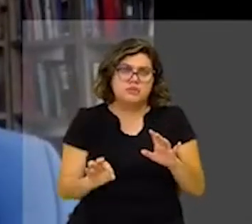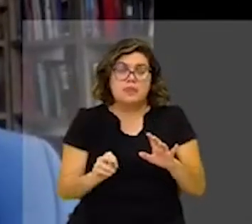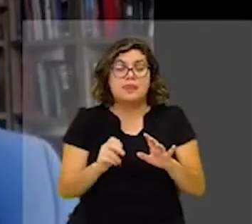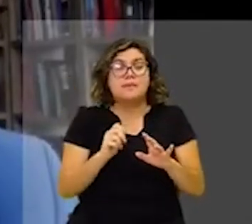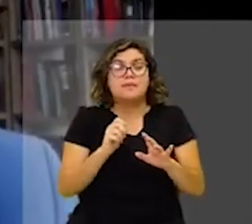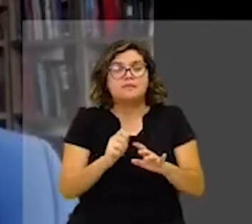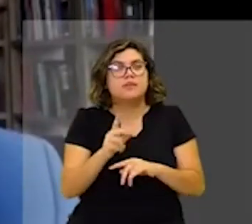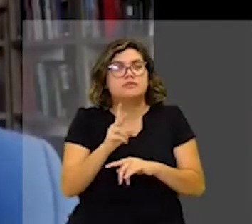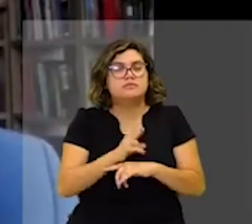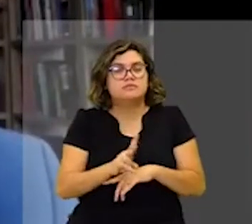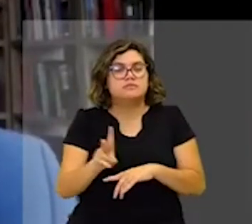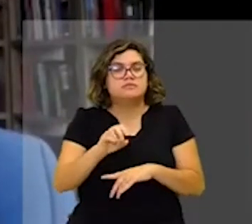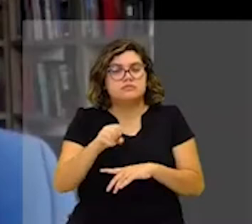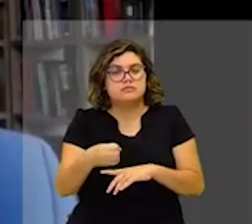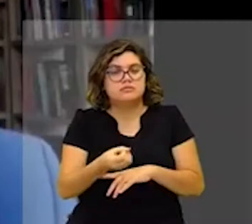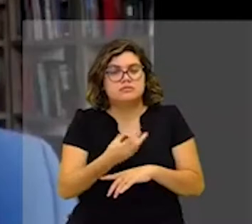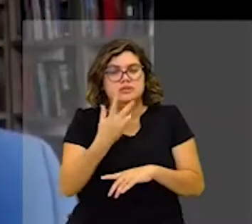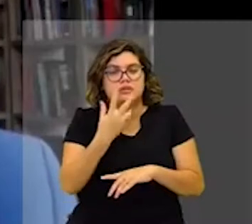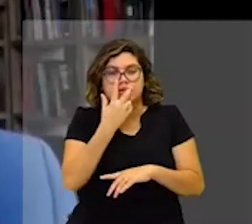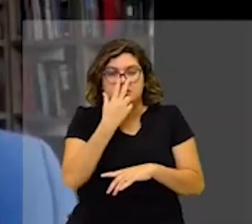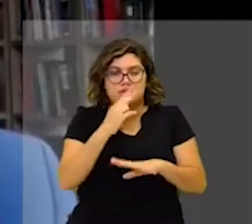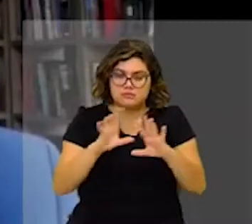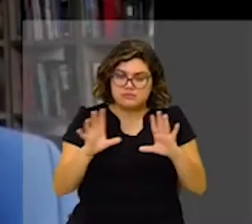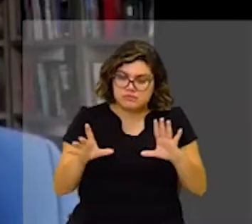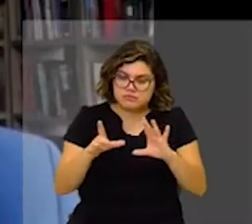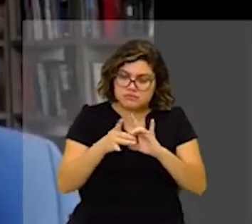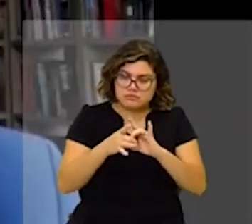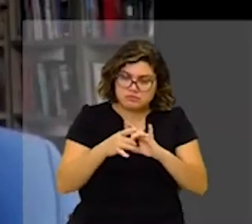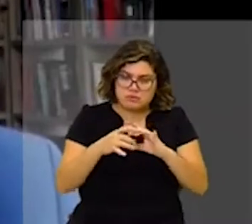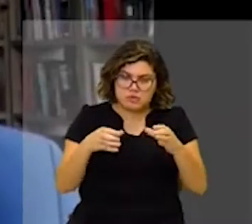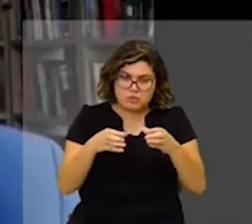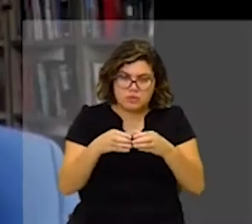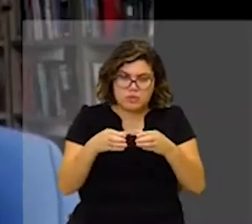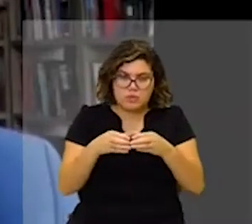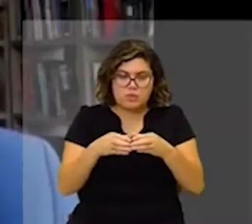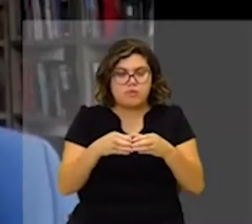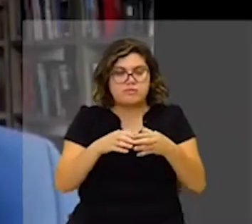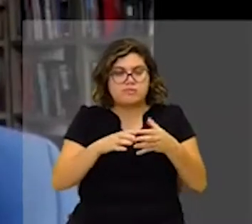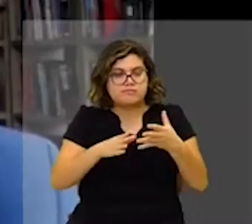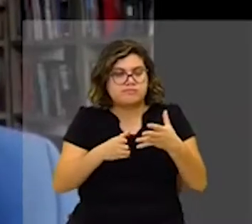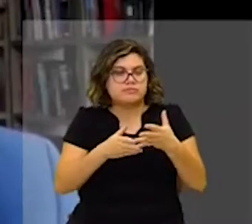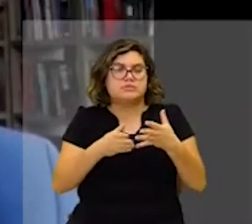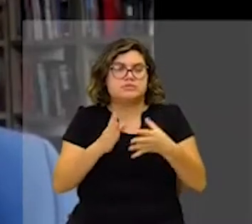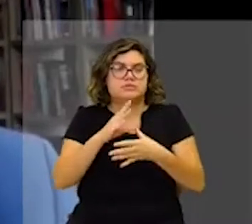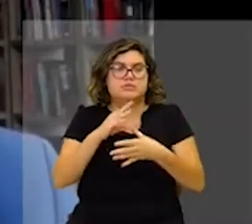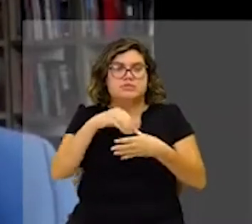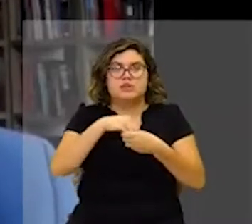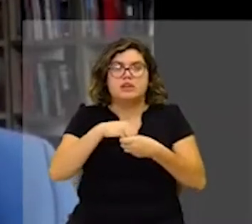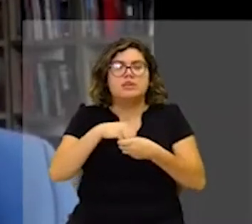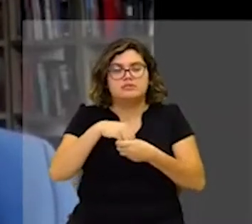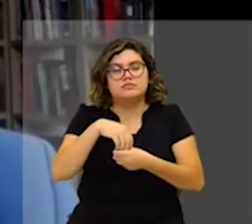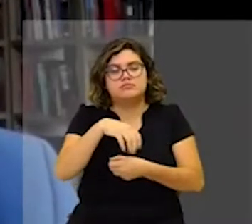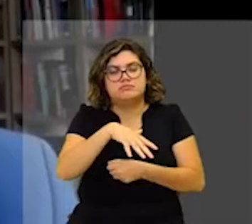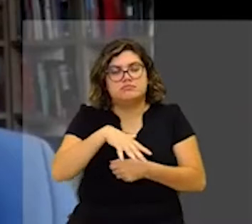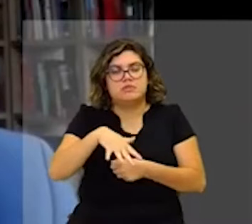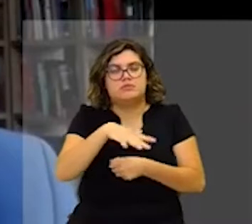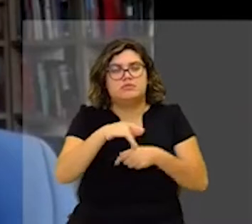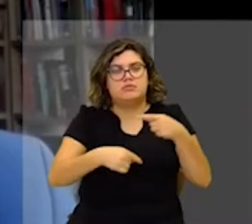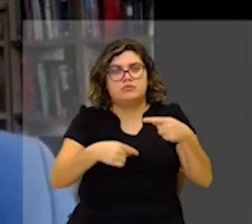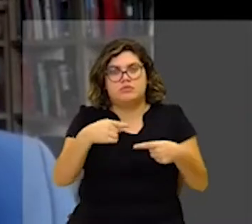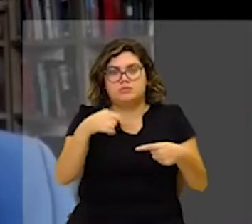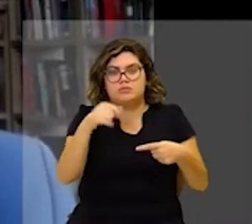fenômeno capitaneado por grupos minorizados na política brasileira e que vem dando notícias